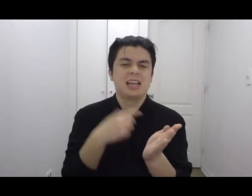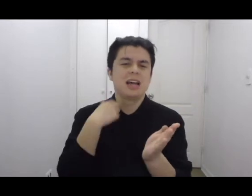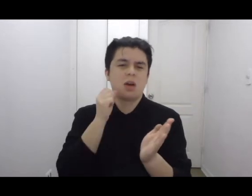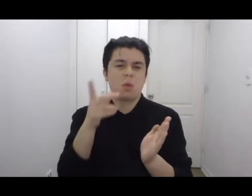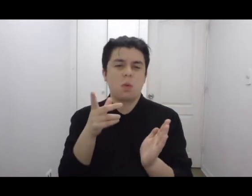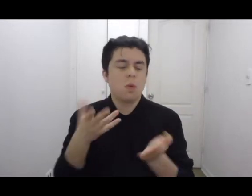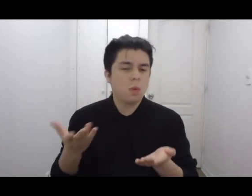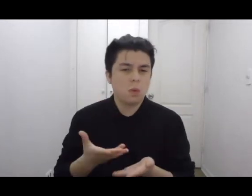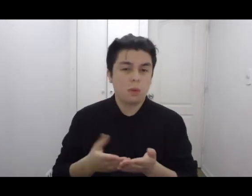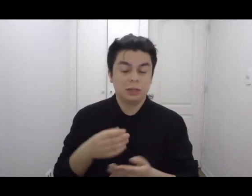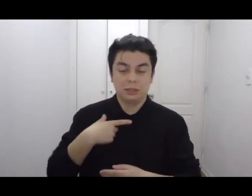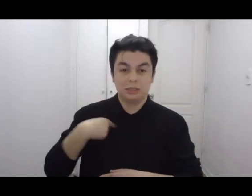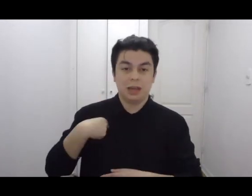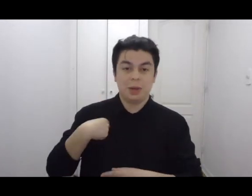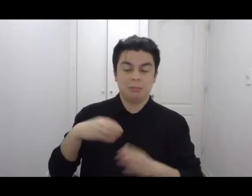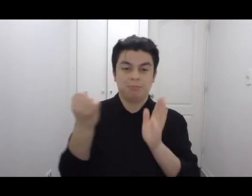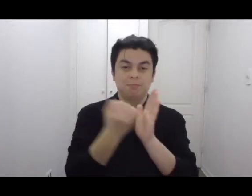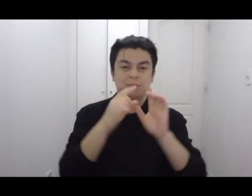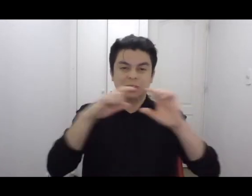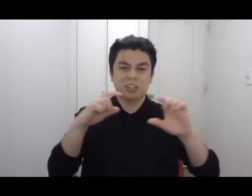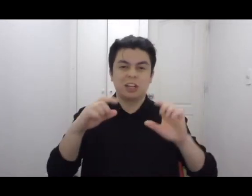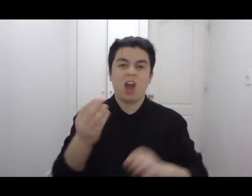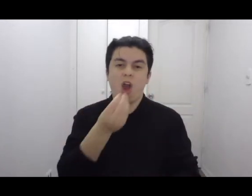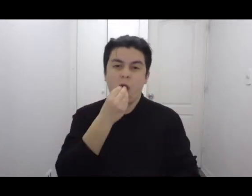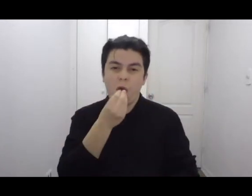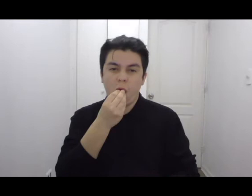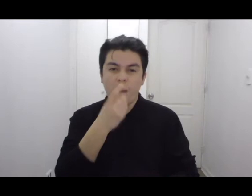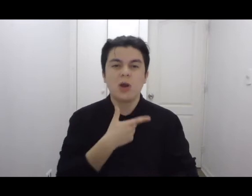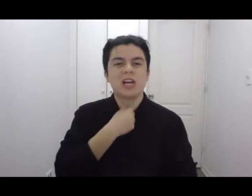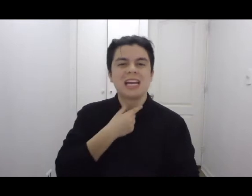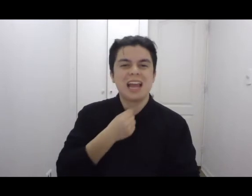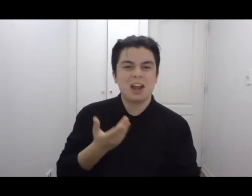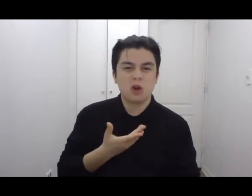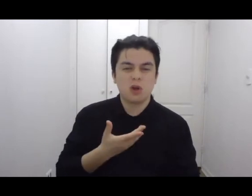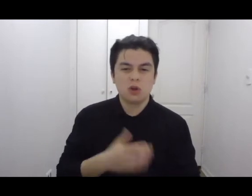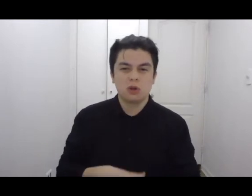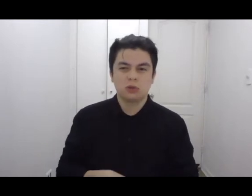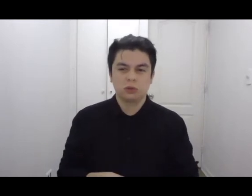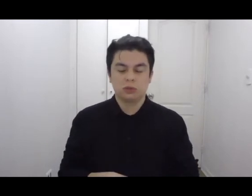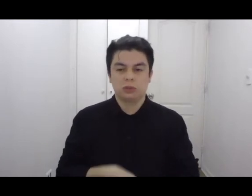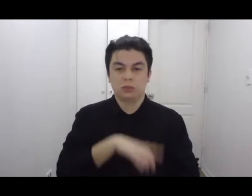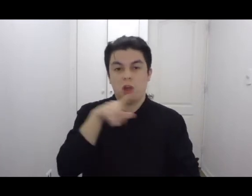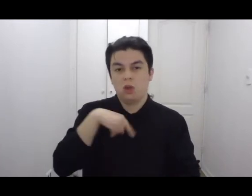estuvimos hablando de qué se trata la aplicación de por qué crearon la aplicación no se los vamos a contar